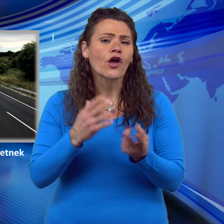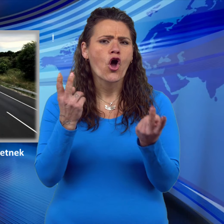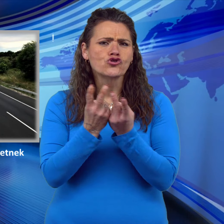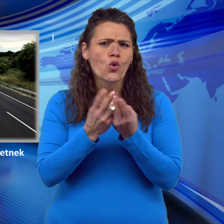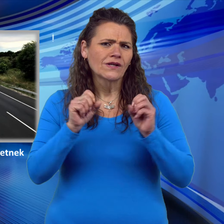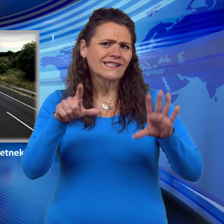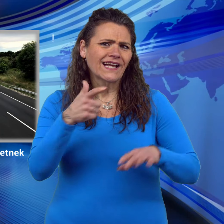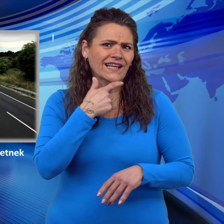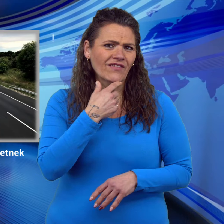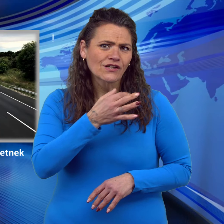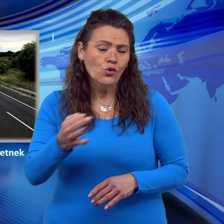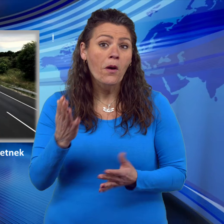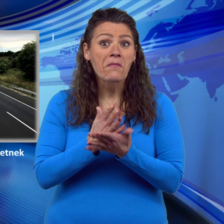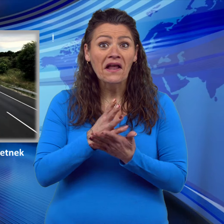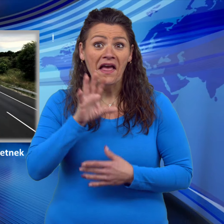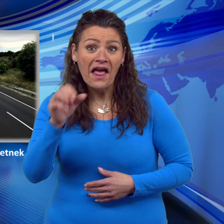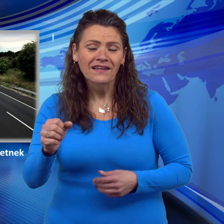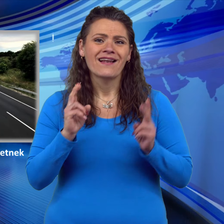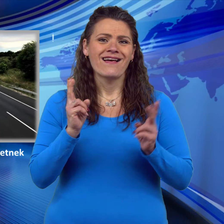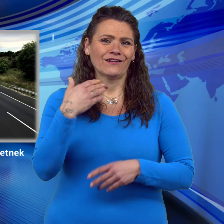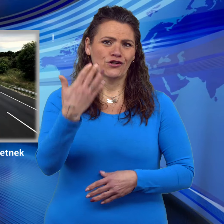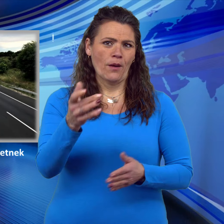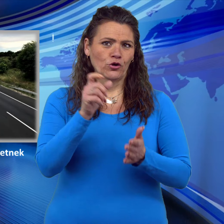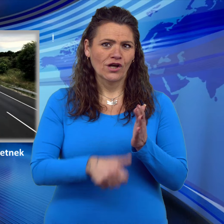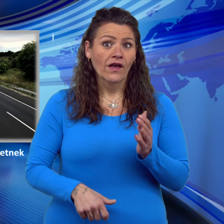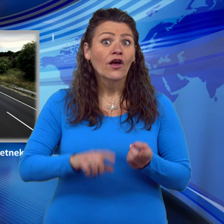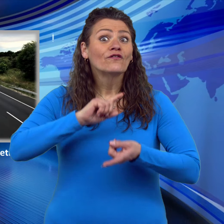szintén ebben az életkorban határozta meg a jogsiszerzés leghamarabbi időpontját,